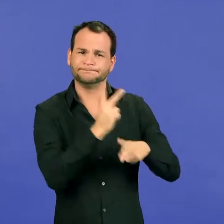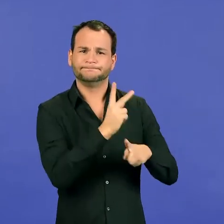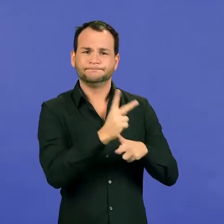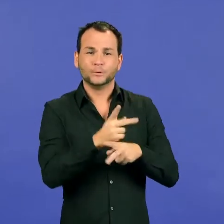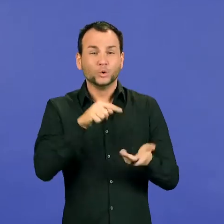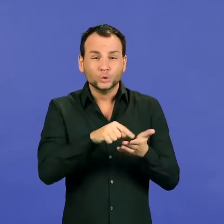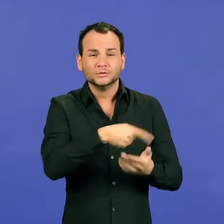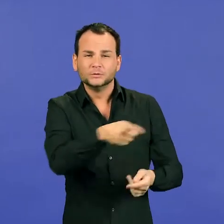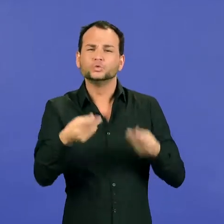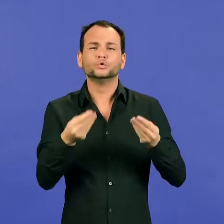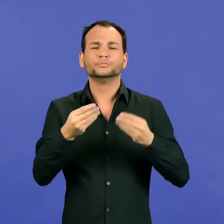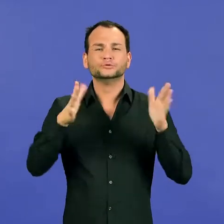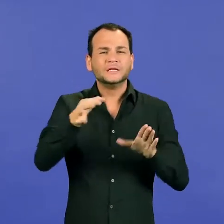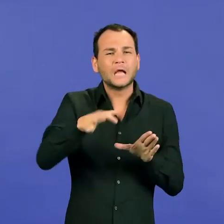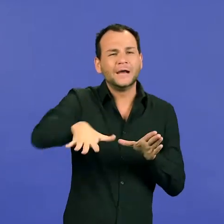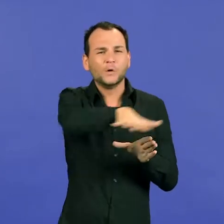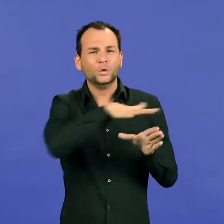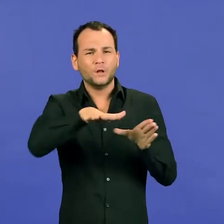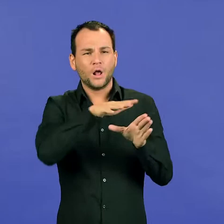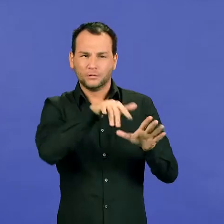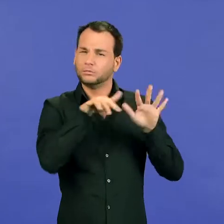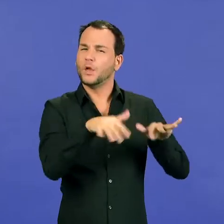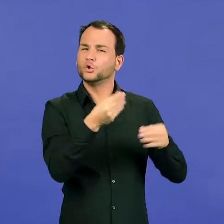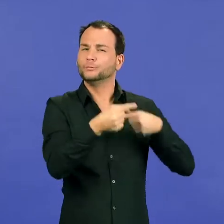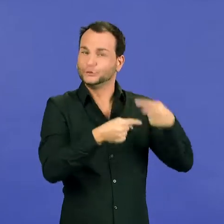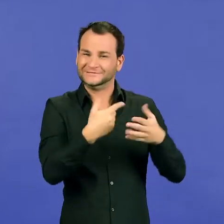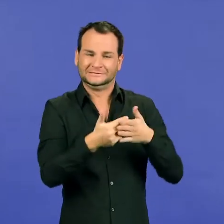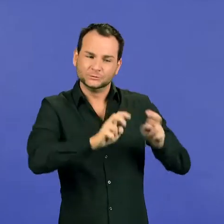Sie sind typisch für die Region.